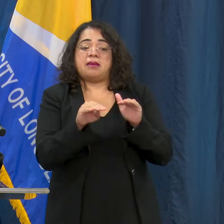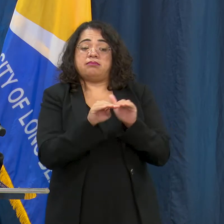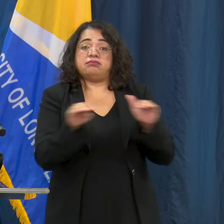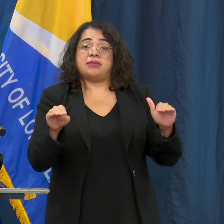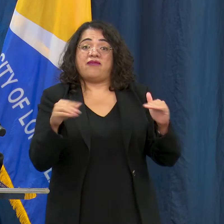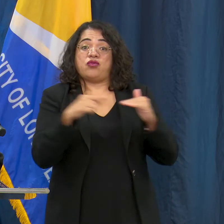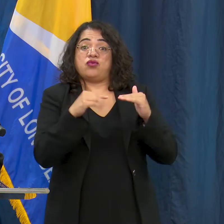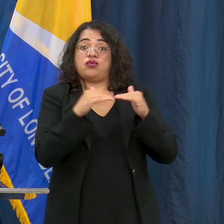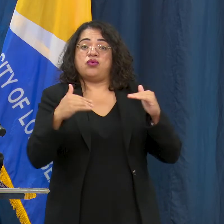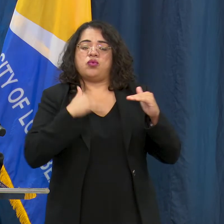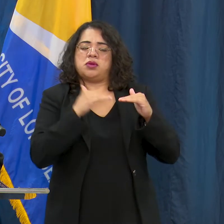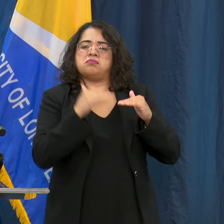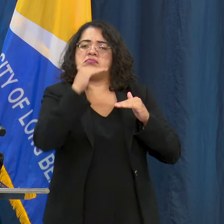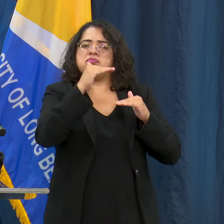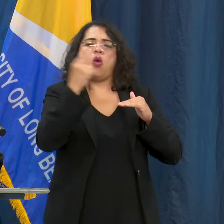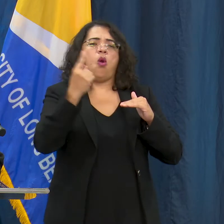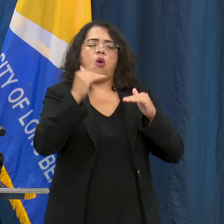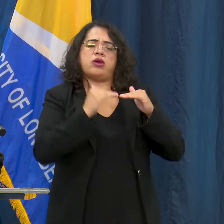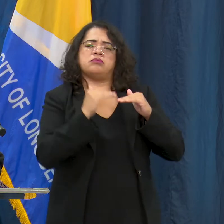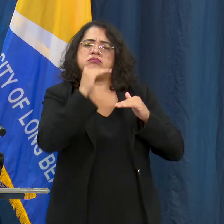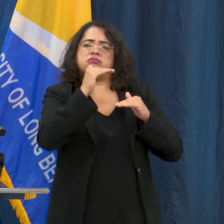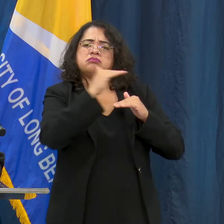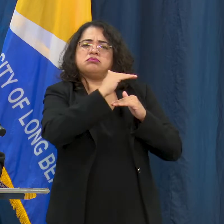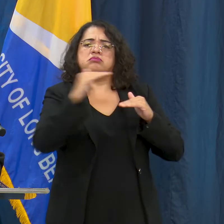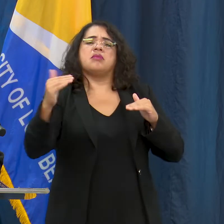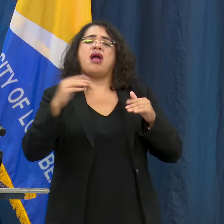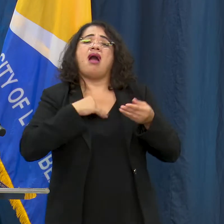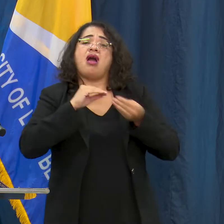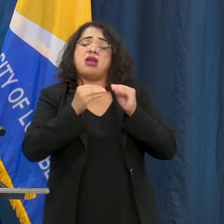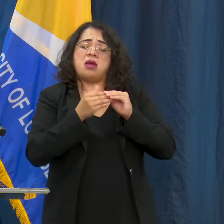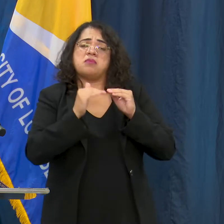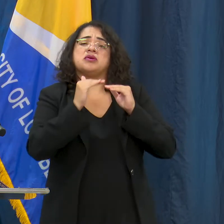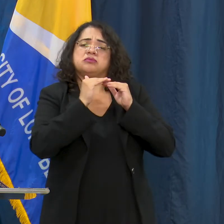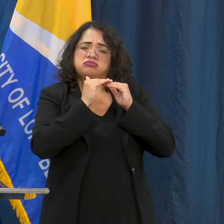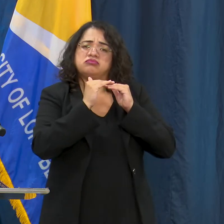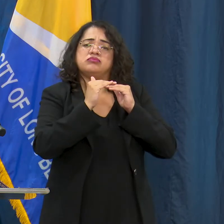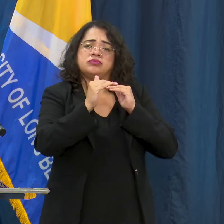dad sigue siendo constante en la ciudad del go antes de cho estos céntimos los